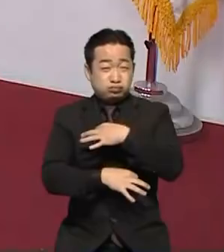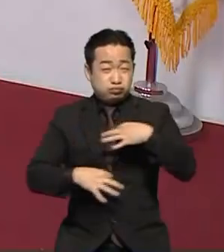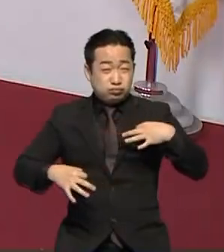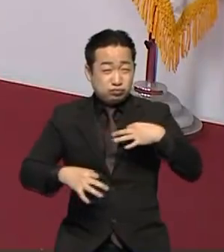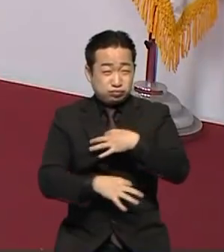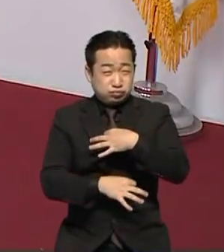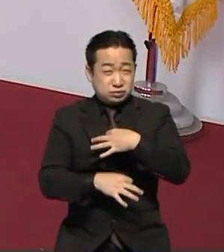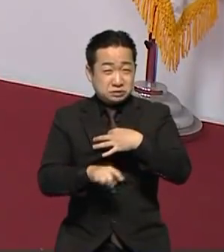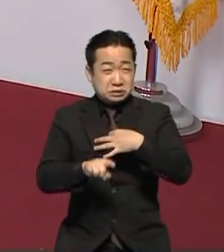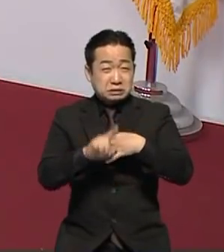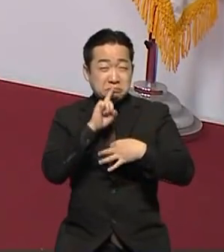아니라는 기존의 입장을 거듭 강조했습니다.